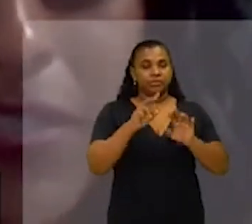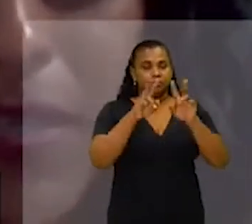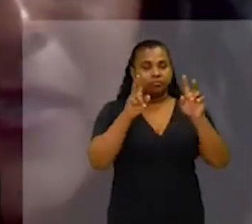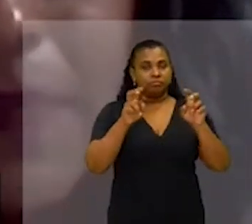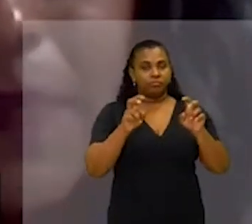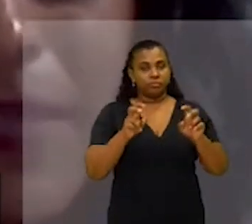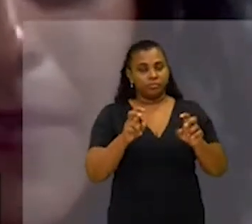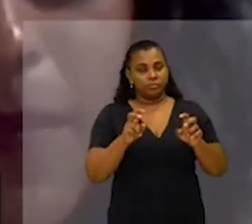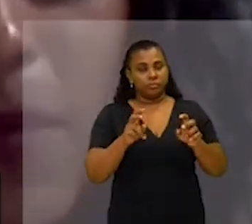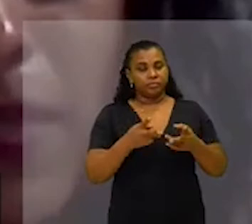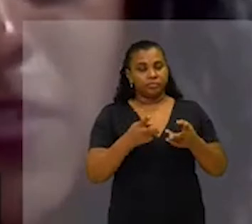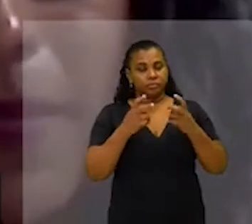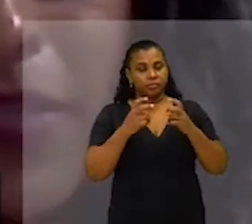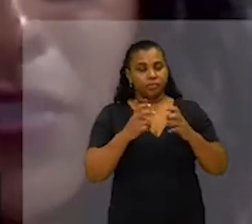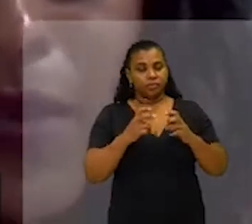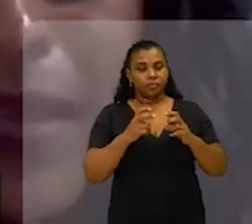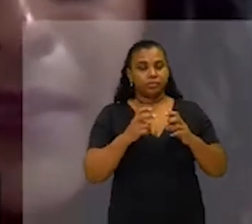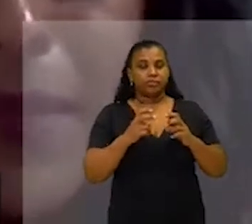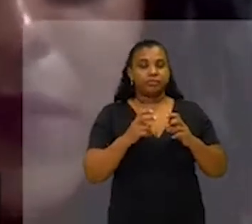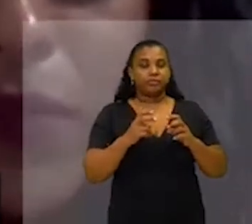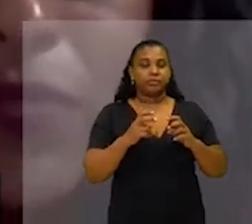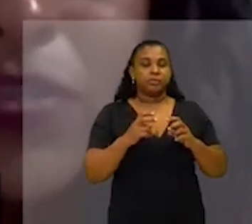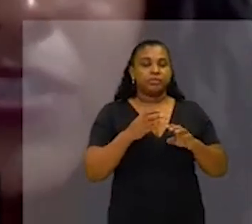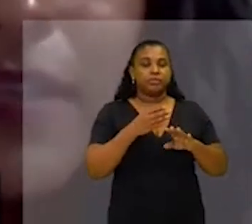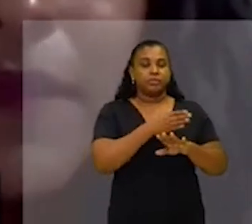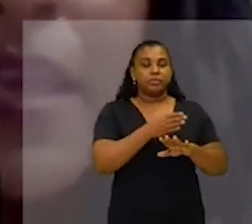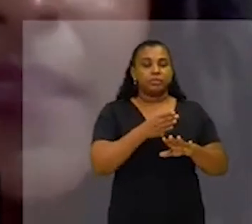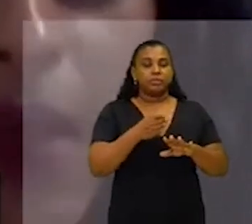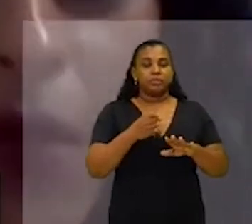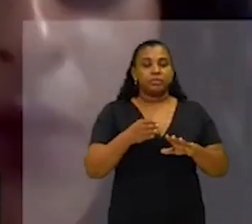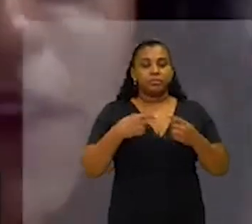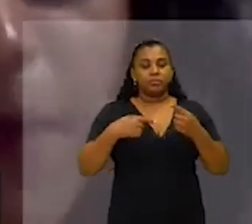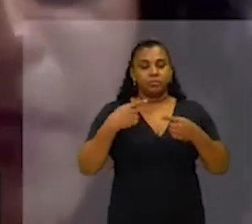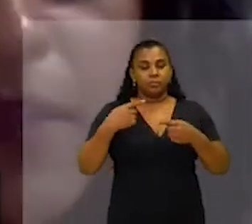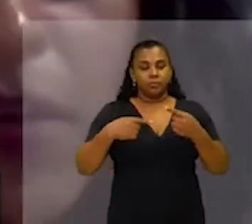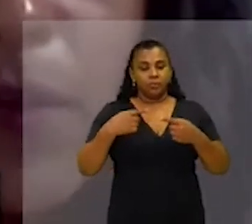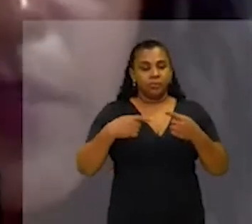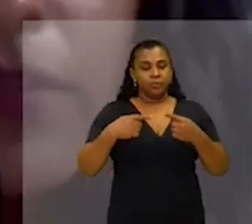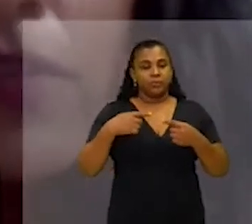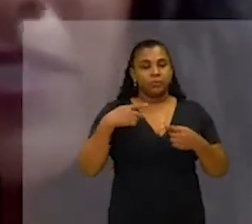da política mas principalmente a partir de uma olhada metodologia te hora geralmente até o